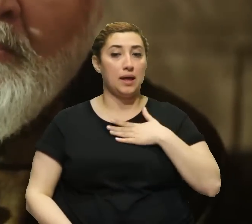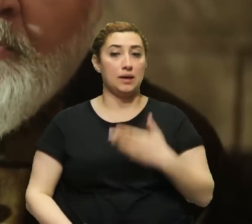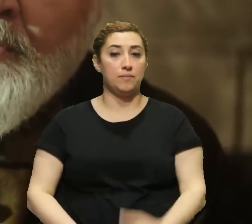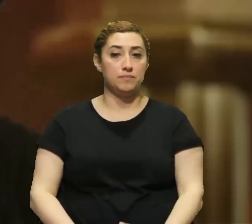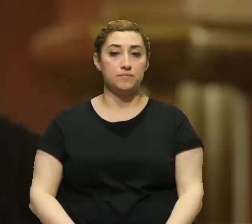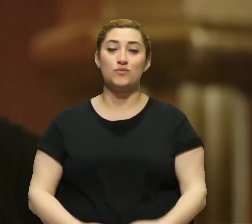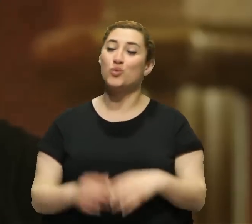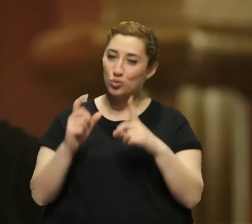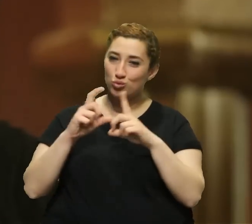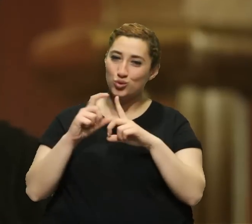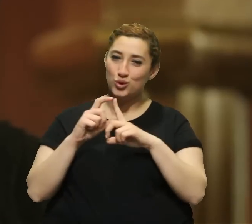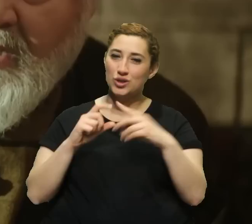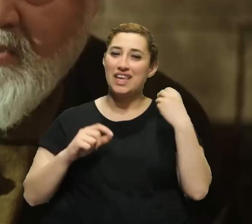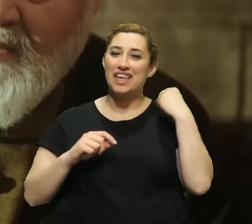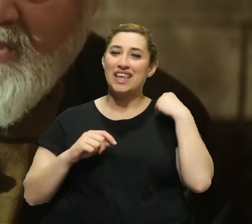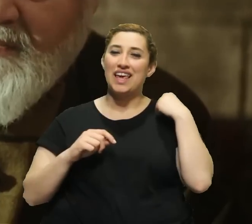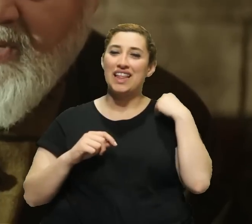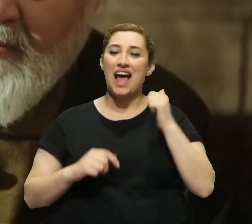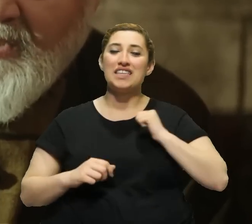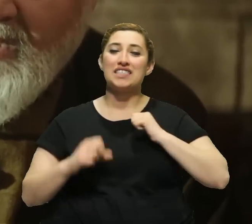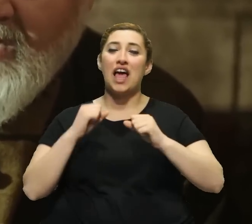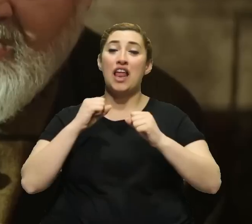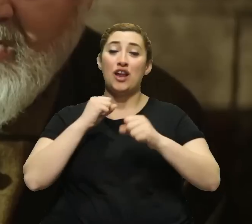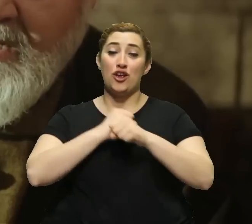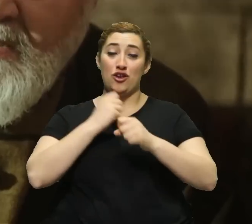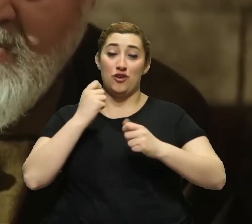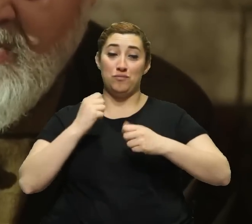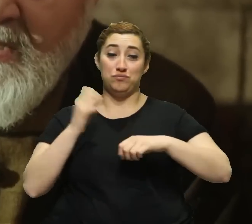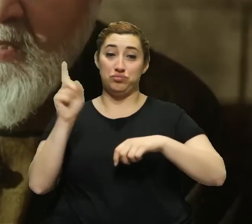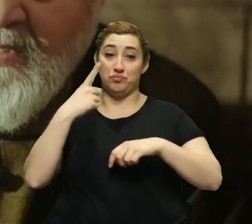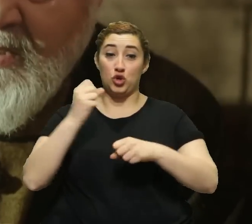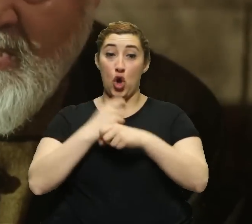Durmuş, yeni kolağası vazifeye başlayana değin...